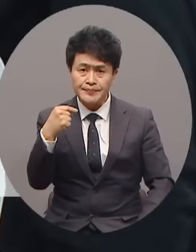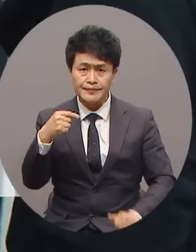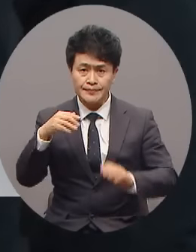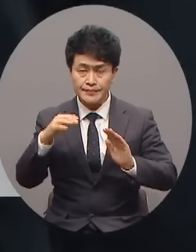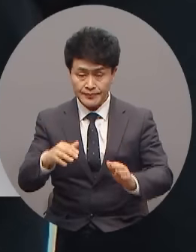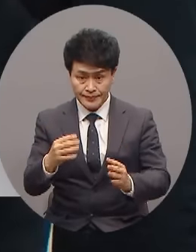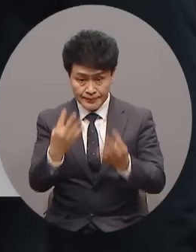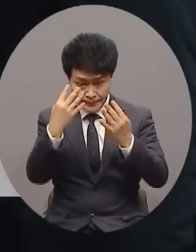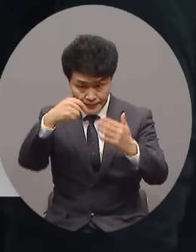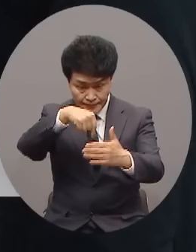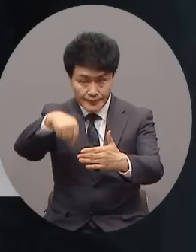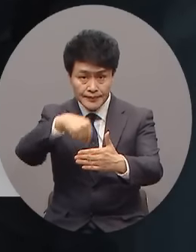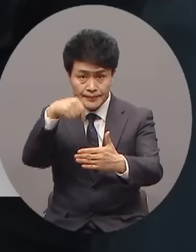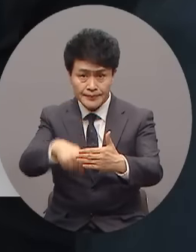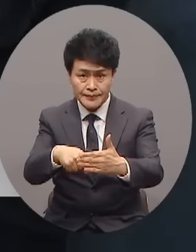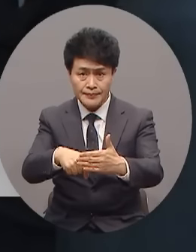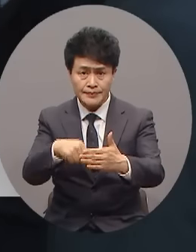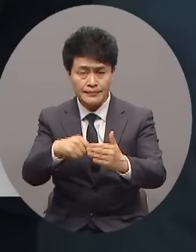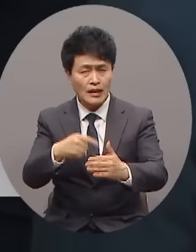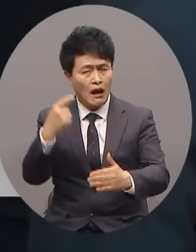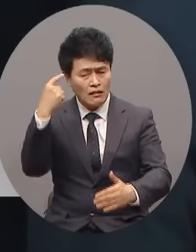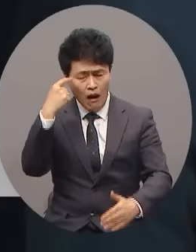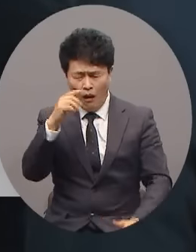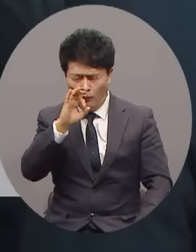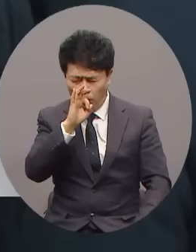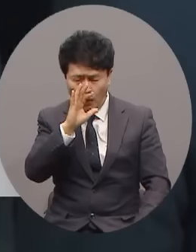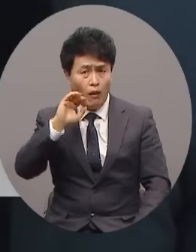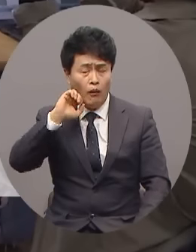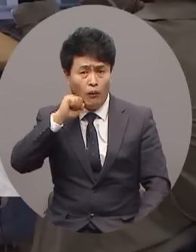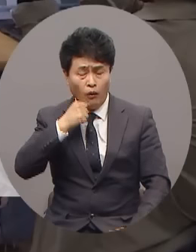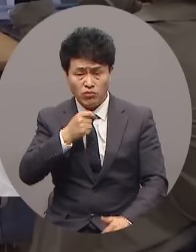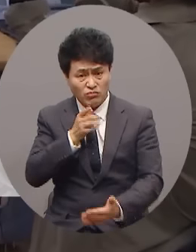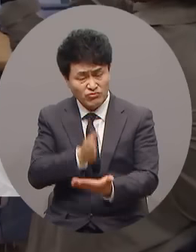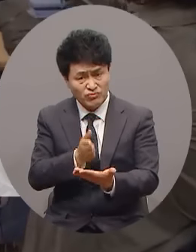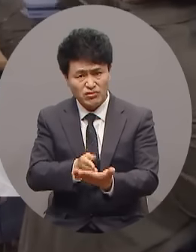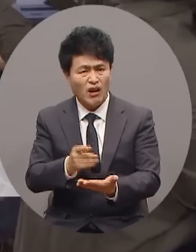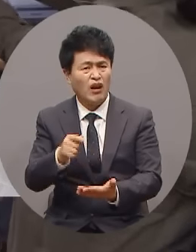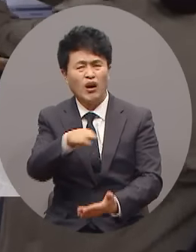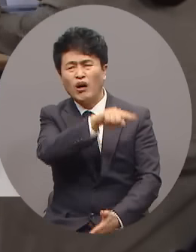그러면서 엄격하고 철저한 교도 행정하에서절대 상상할 수도 없는 황당한 주장임을